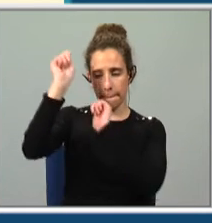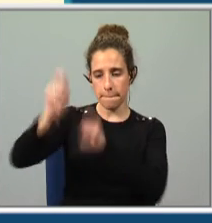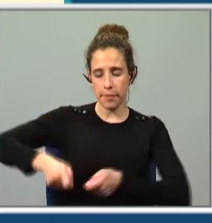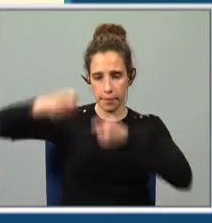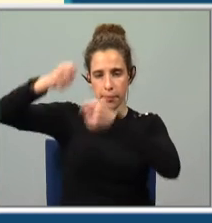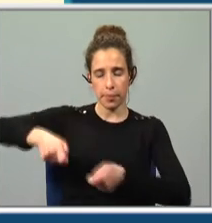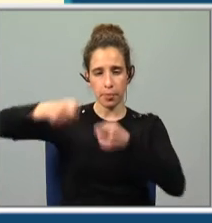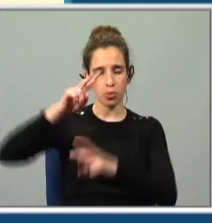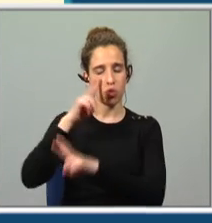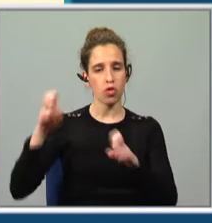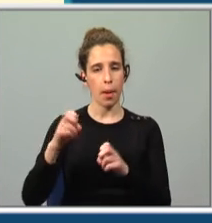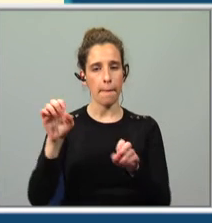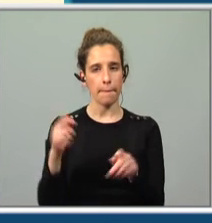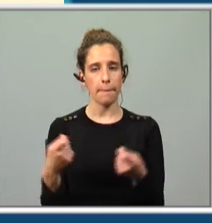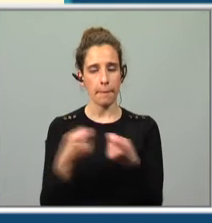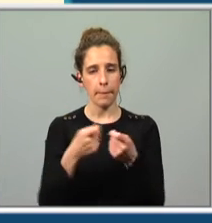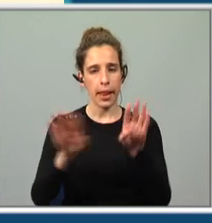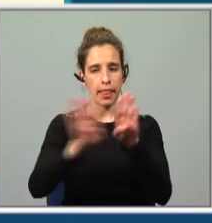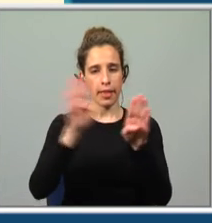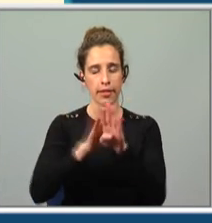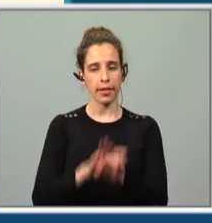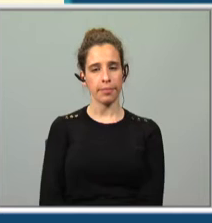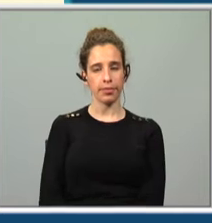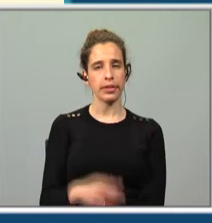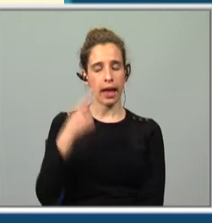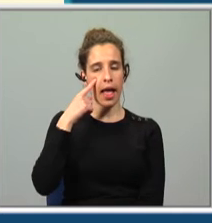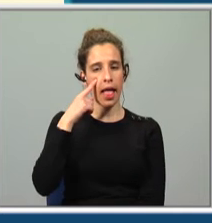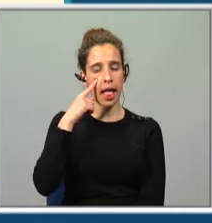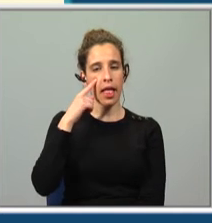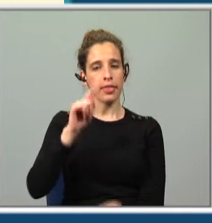encontrada perto da entrada da parte subterrânea do museu com a tua fuga 在零件入口附近發現博物館地下與您一起逃生